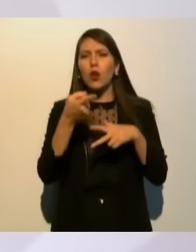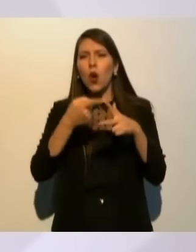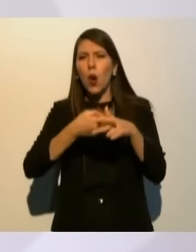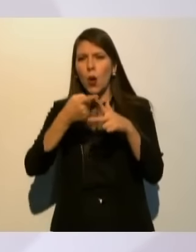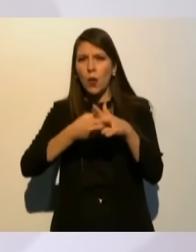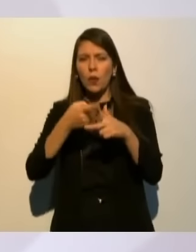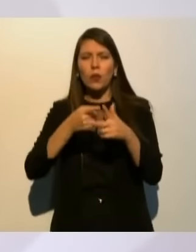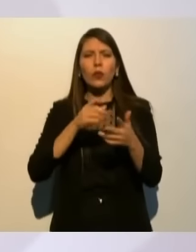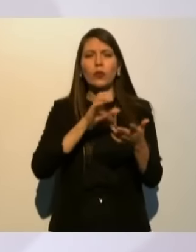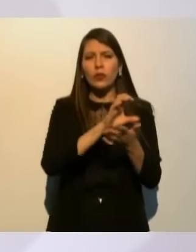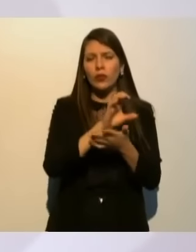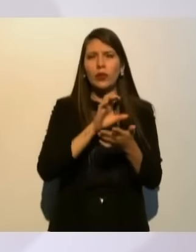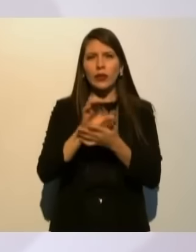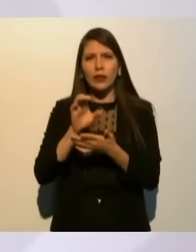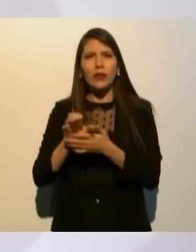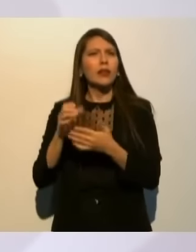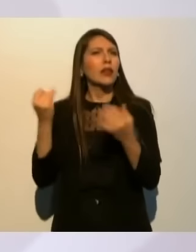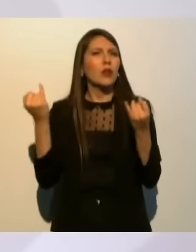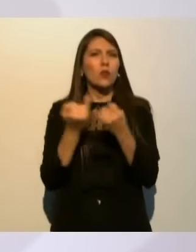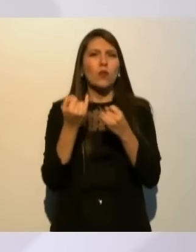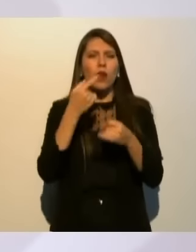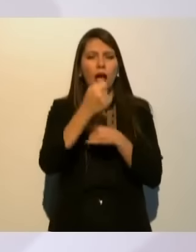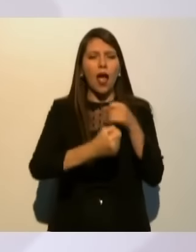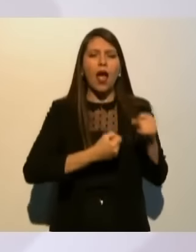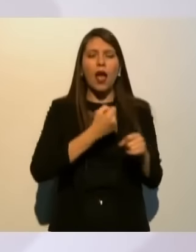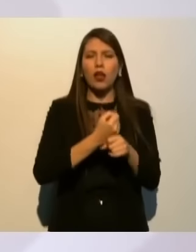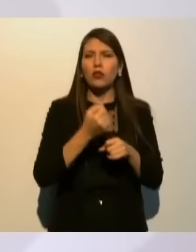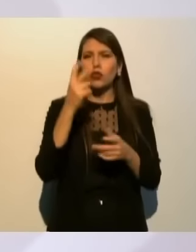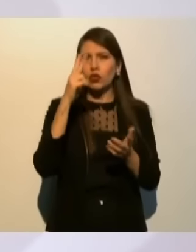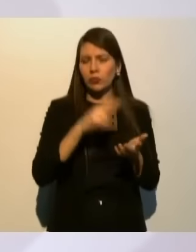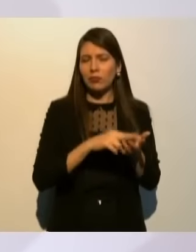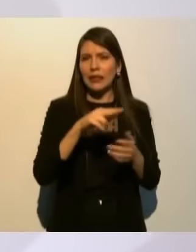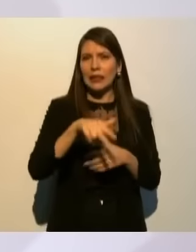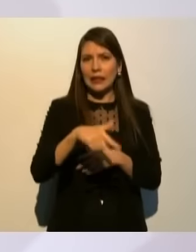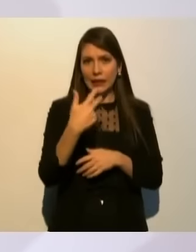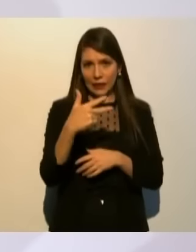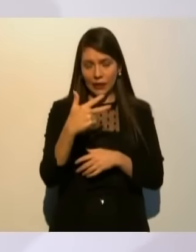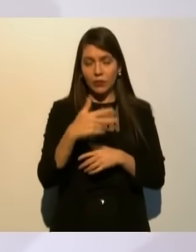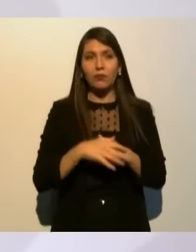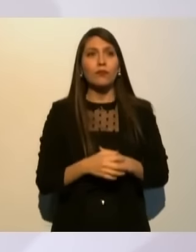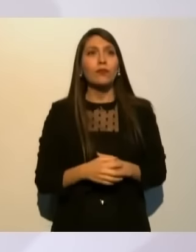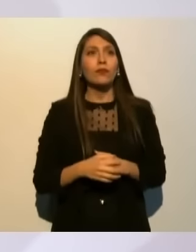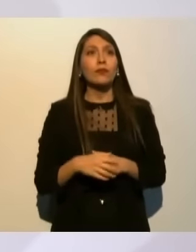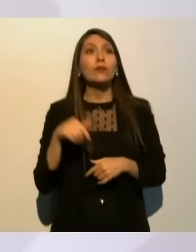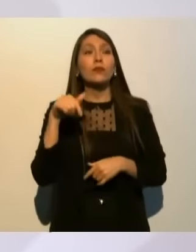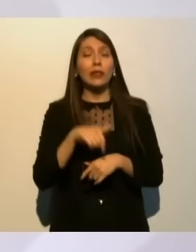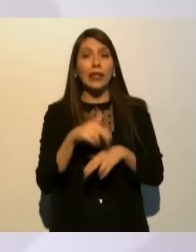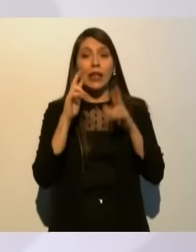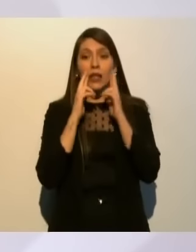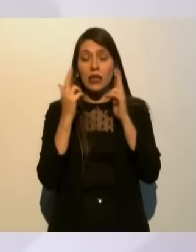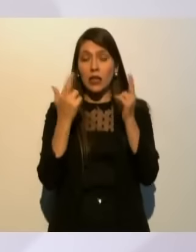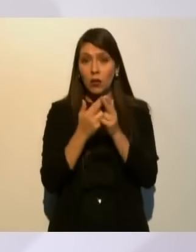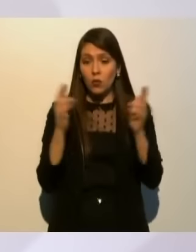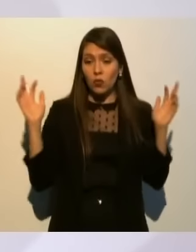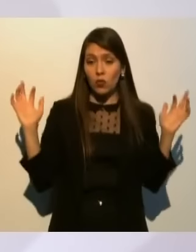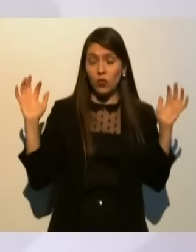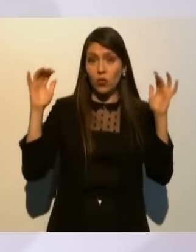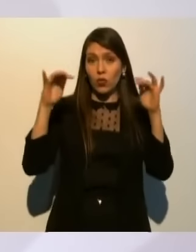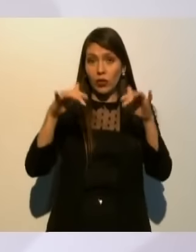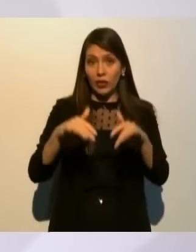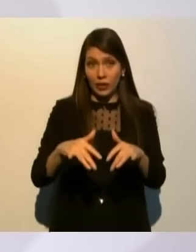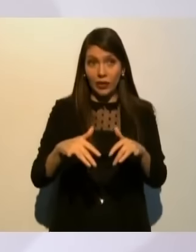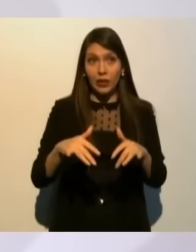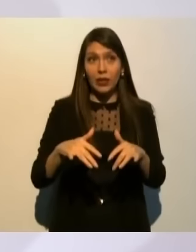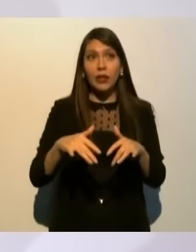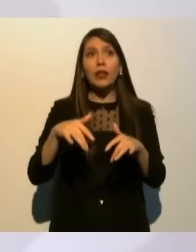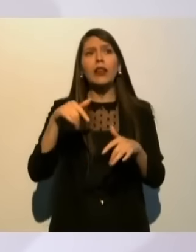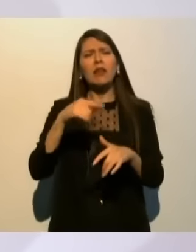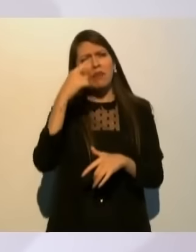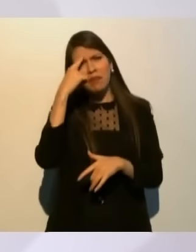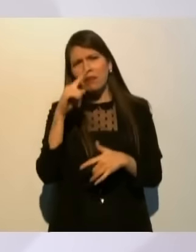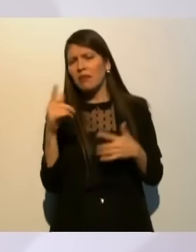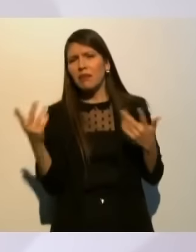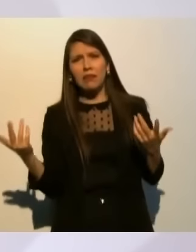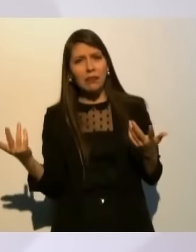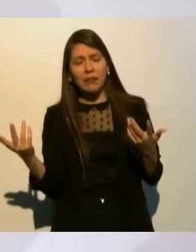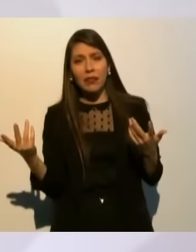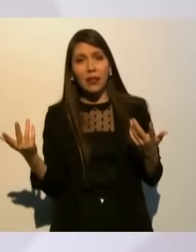año 2013 el propósito de esta reunión y hablar de este fondo es conminar a ustedes alcaldes a